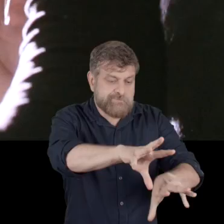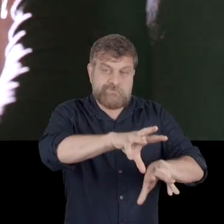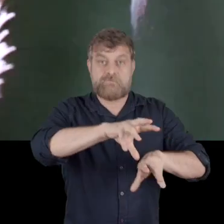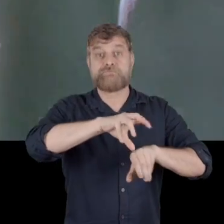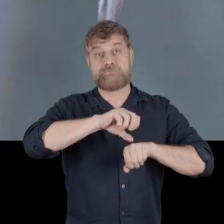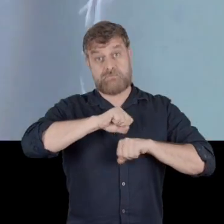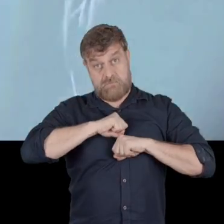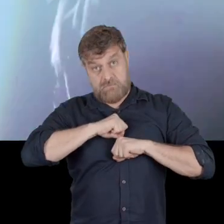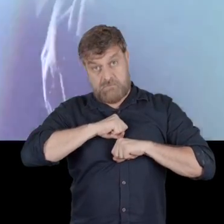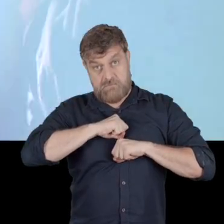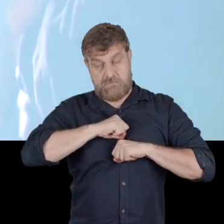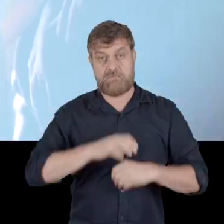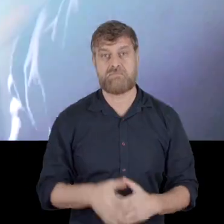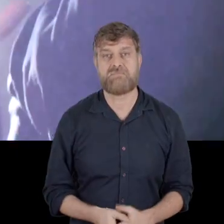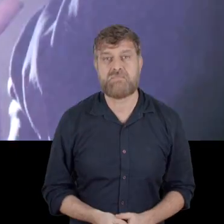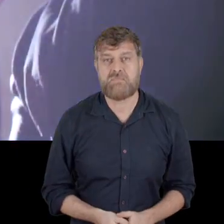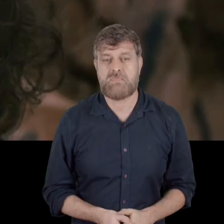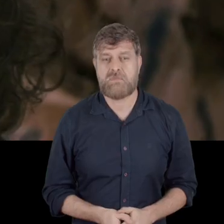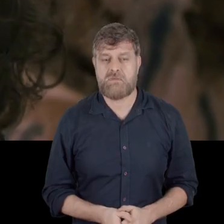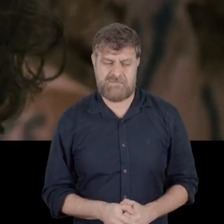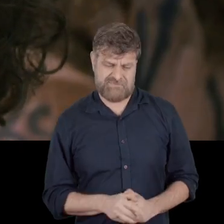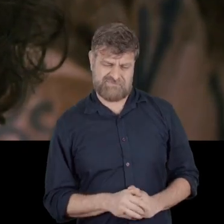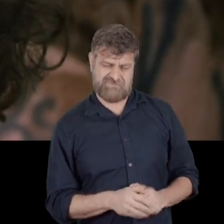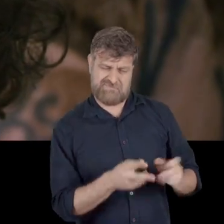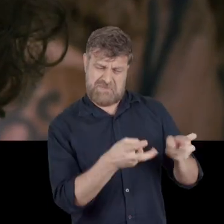que gente está a mergulhado num momento assim, não é?